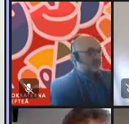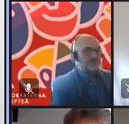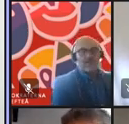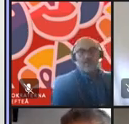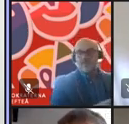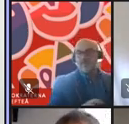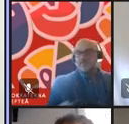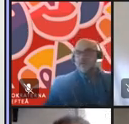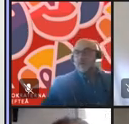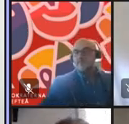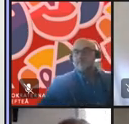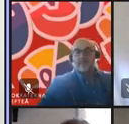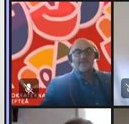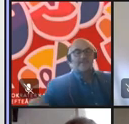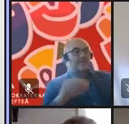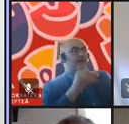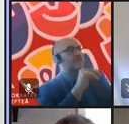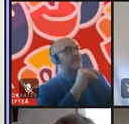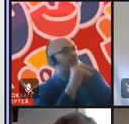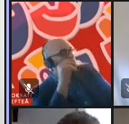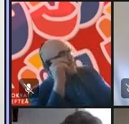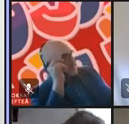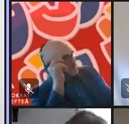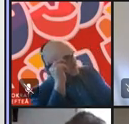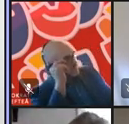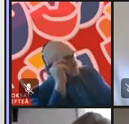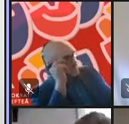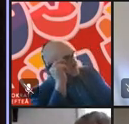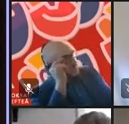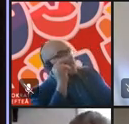De inte förmedlat någon information vidare ner Tack